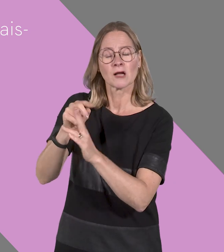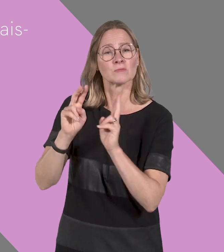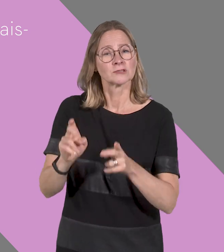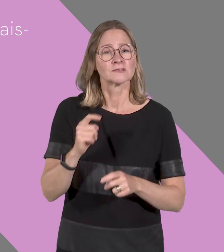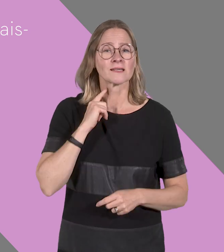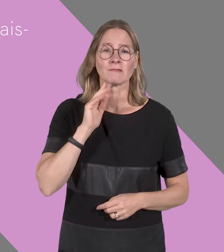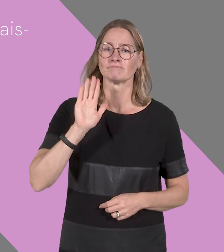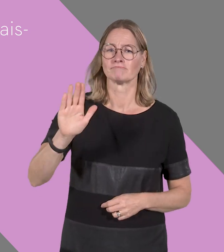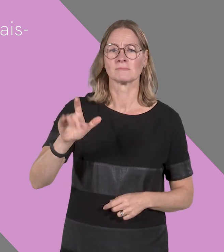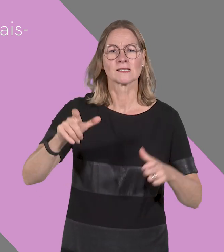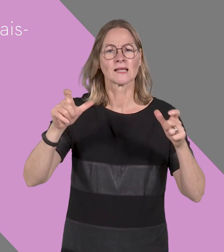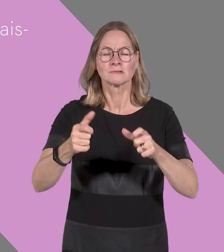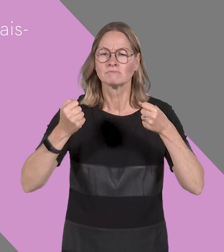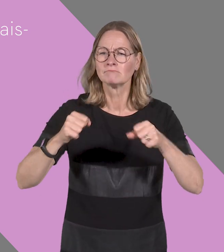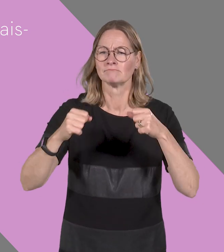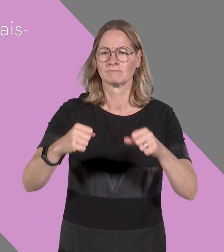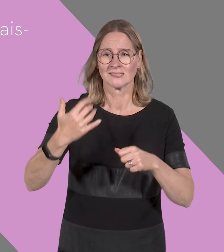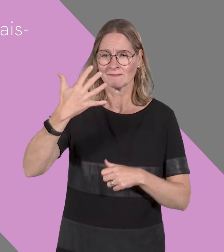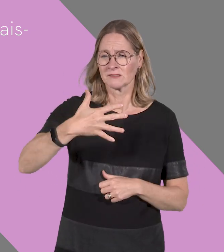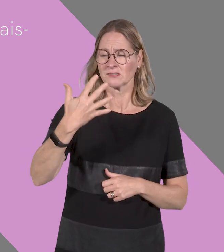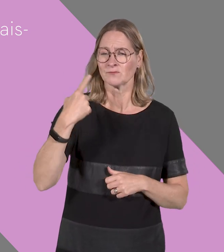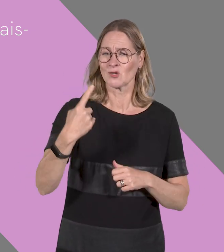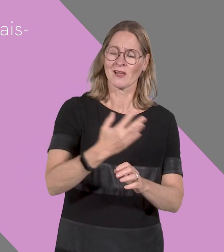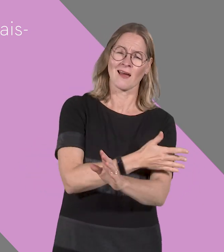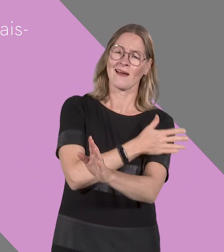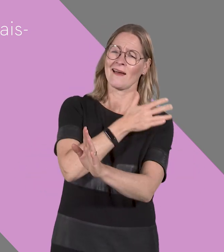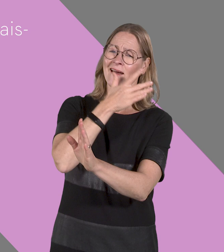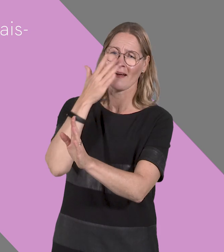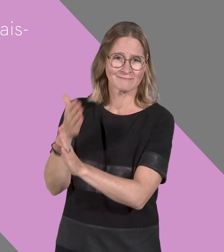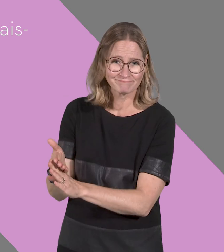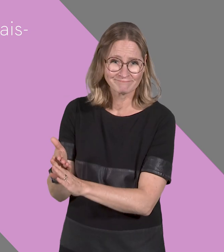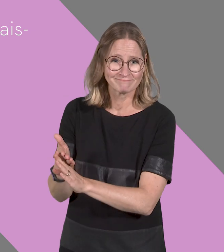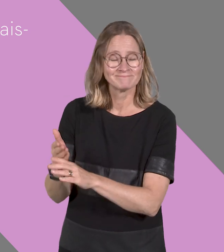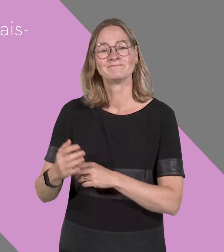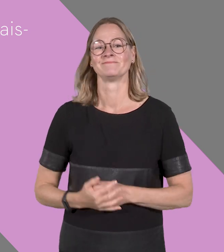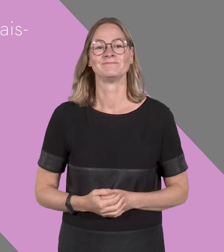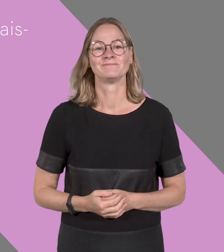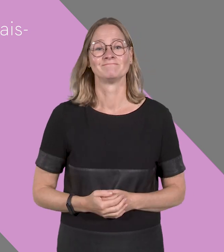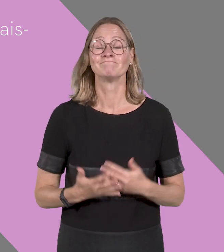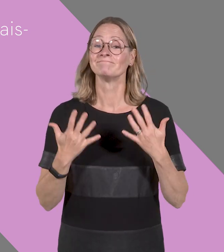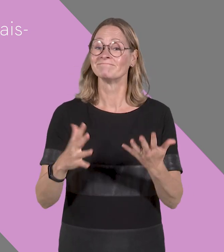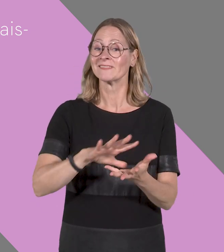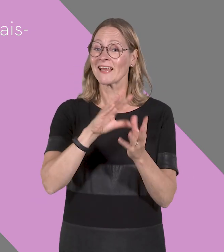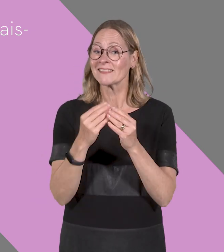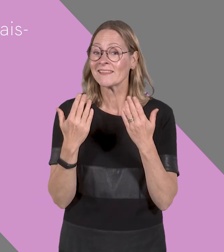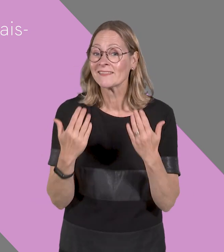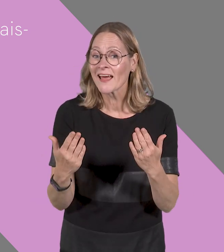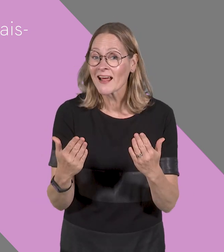sekä hänen järjestö- toimintaansa 55 vuoden ajalta. Tässä kaikki tältä erää.